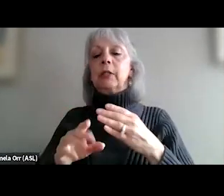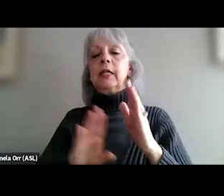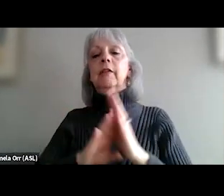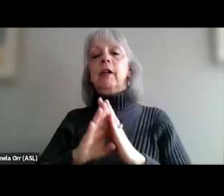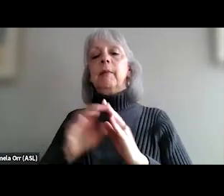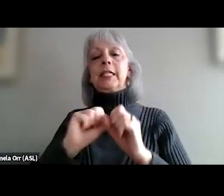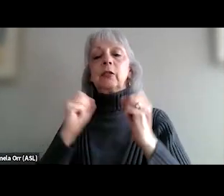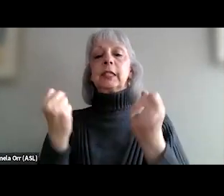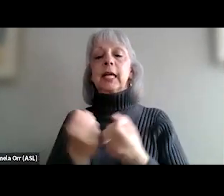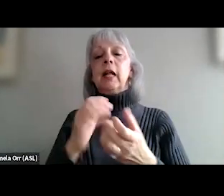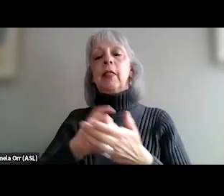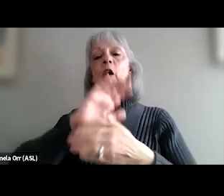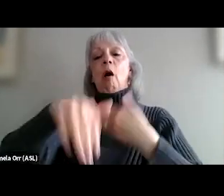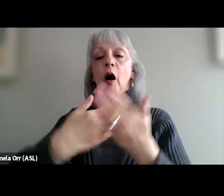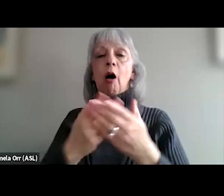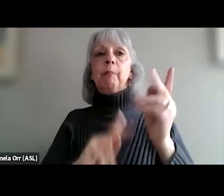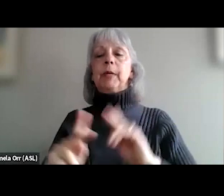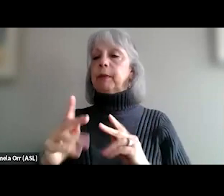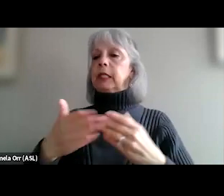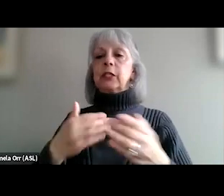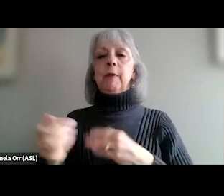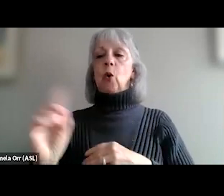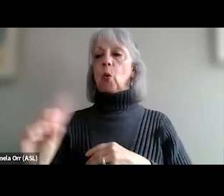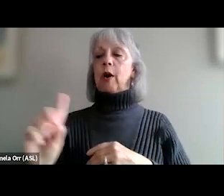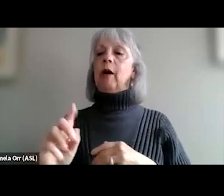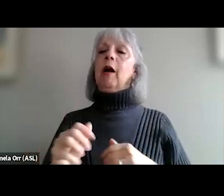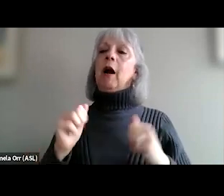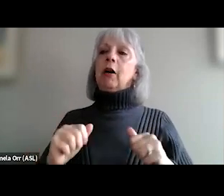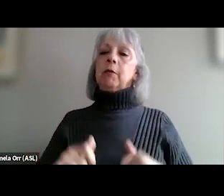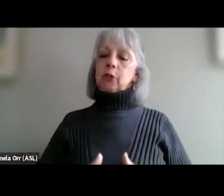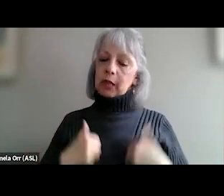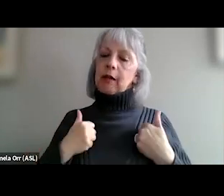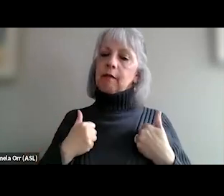en la que todas las personas y todos los lugares prosperen. Podemos hacerlo mejor.